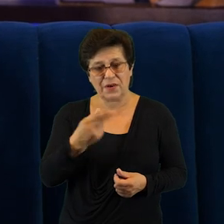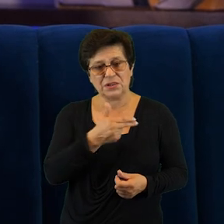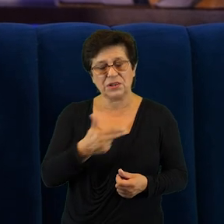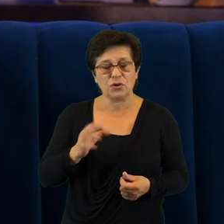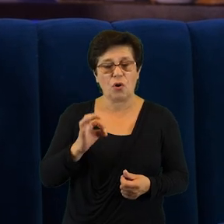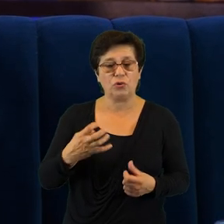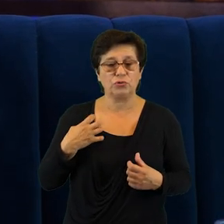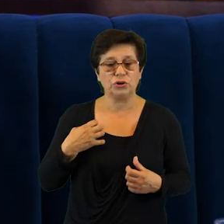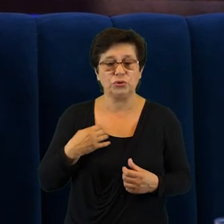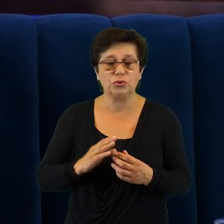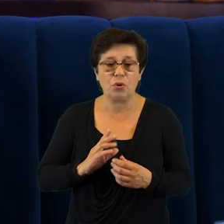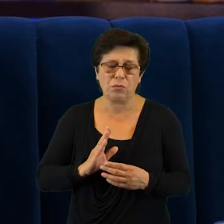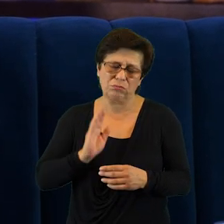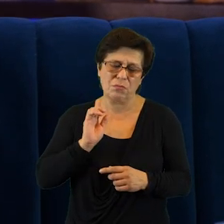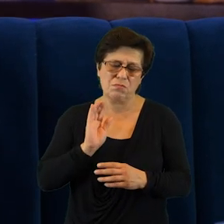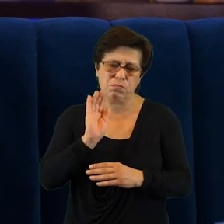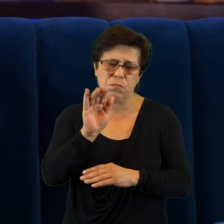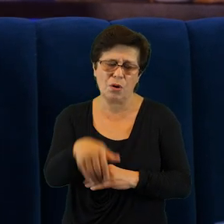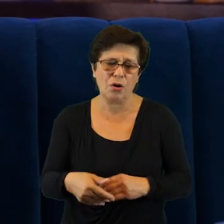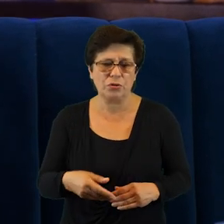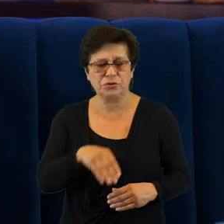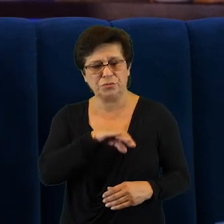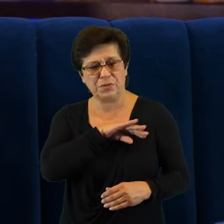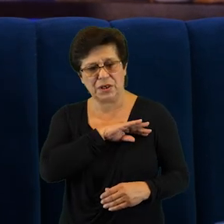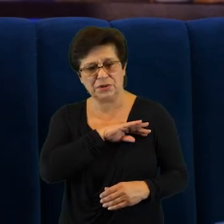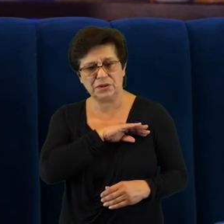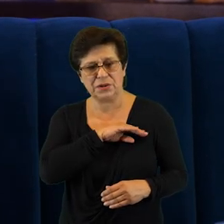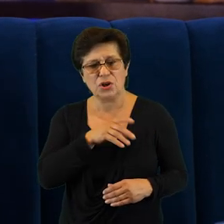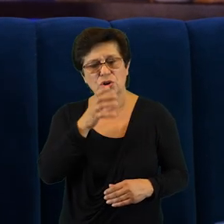w tym sensie, że pan Antoni Słonimski